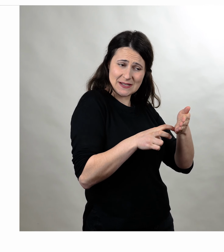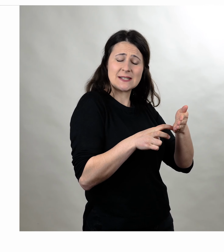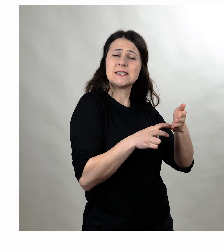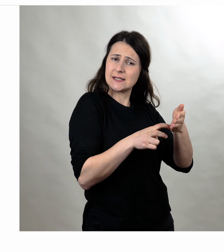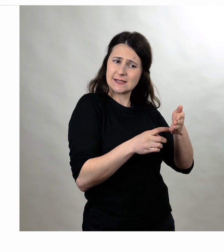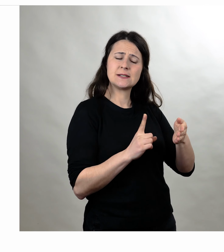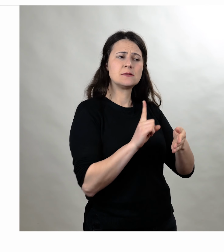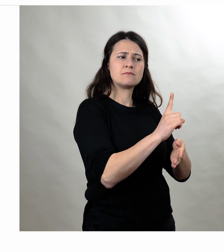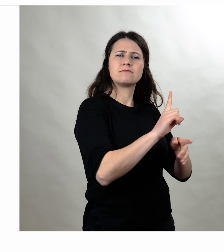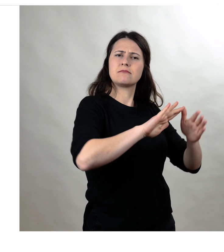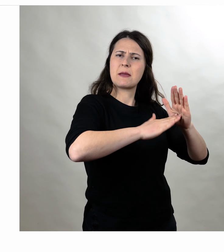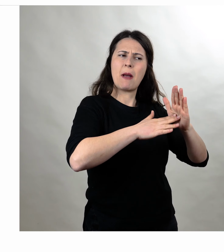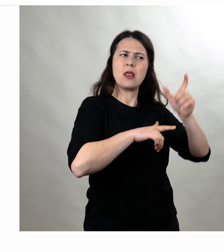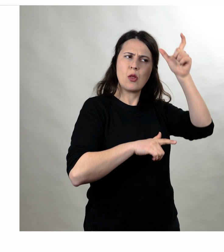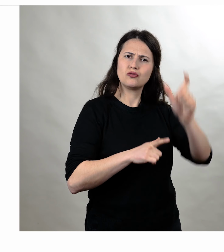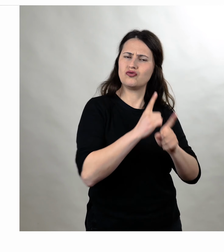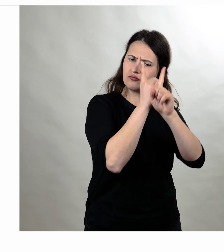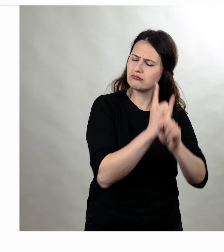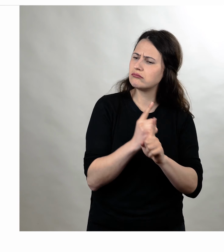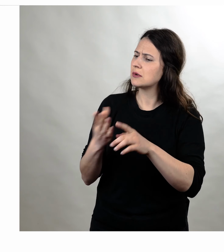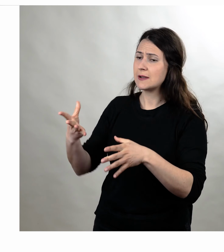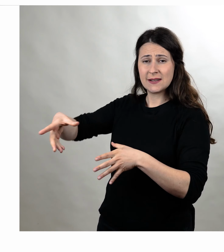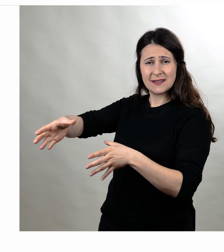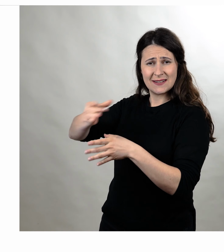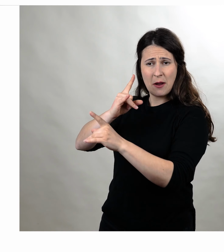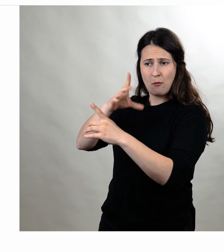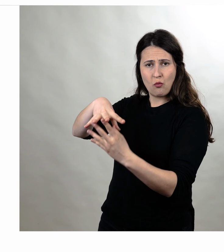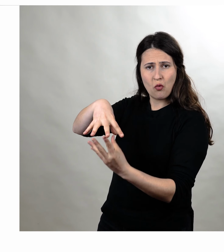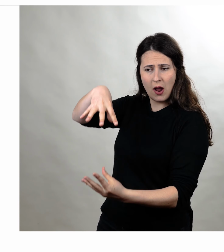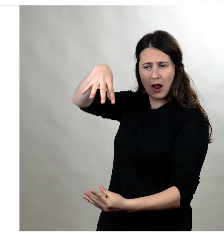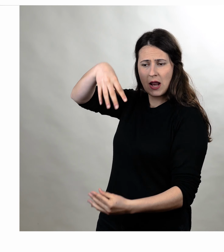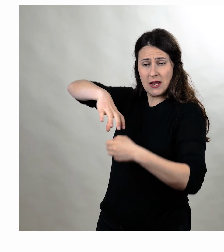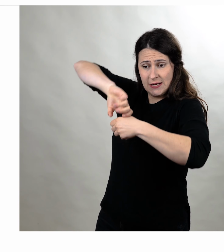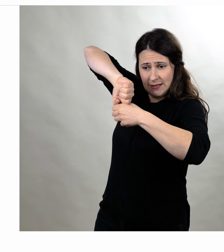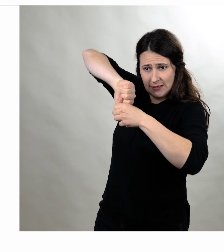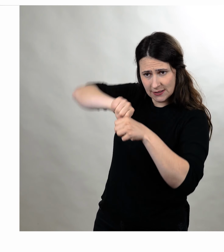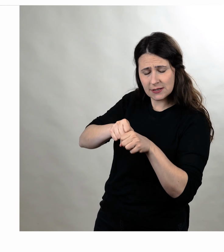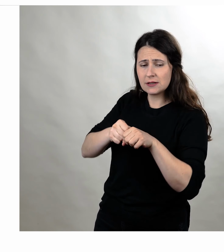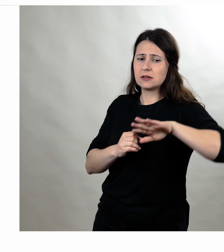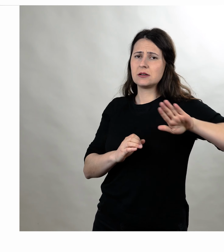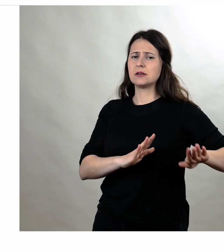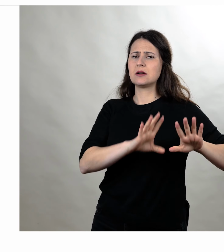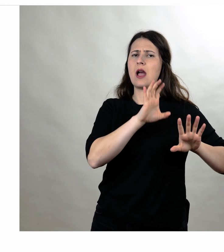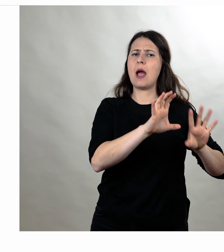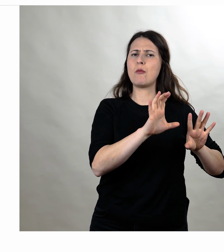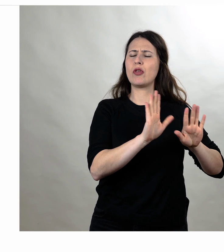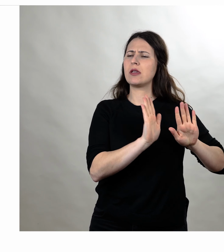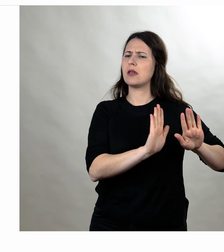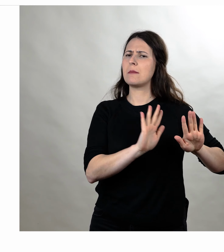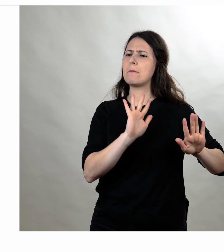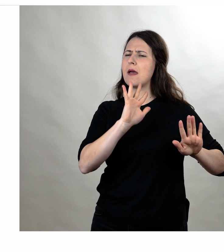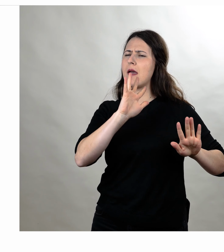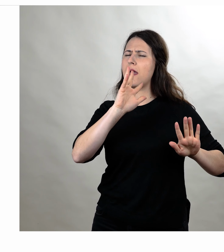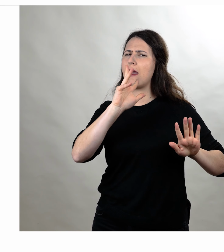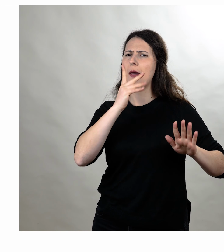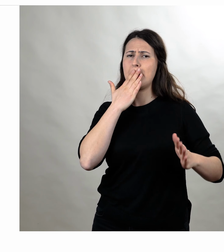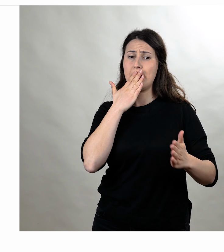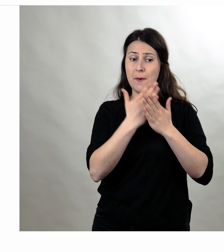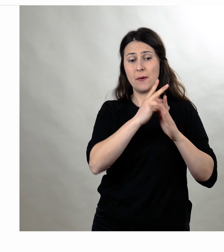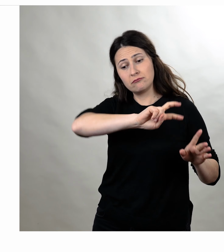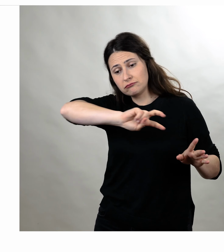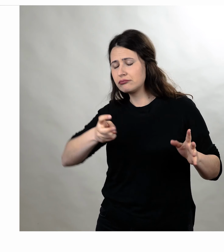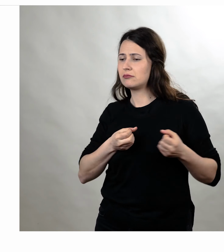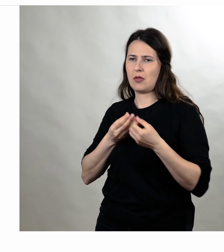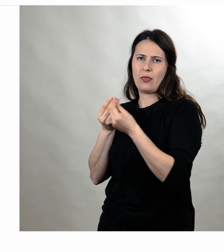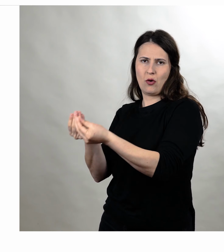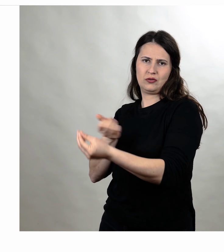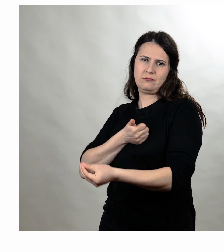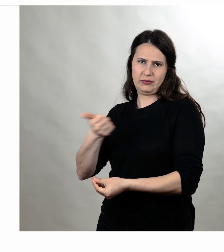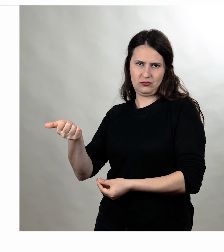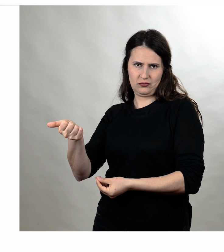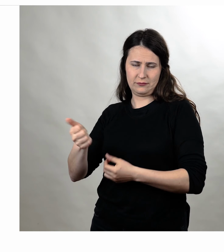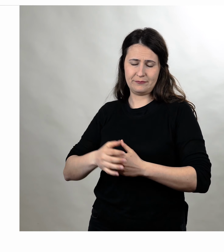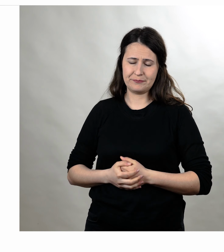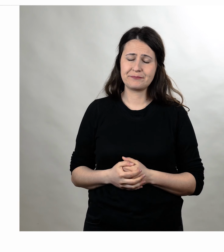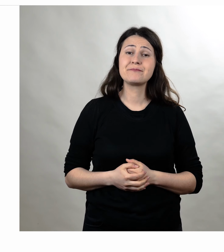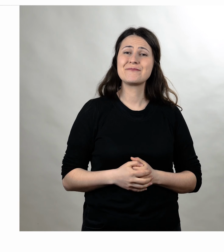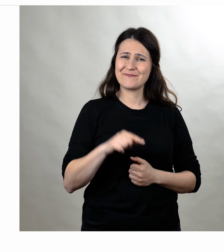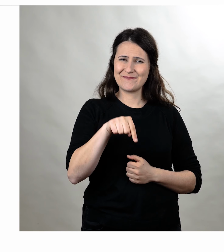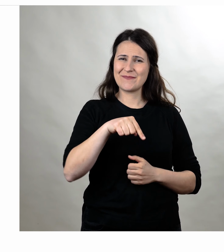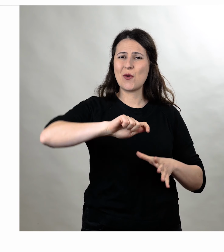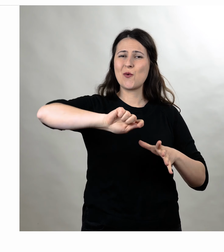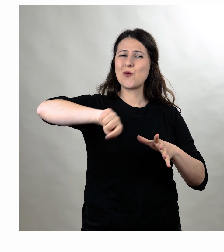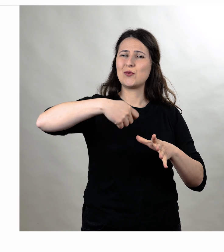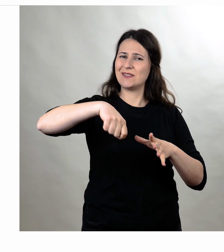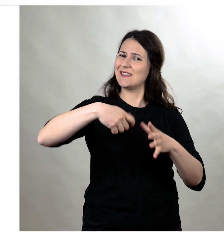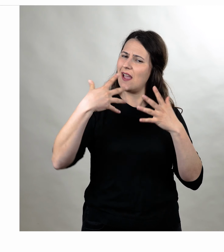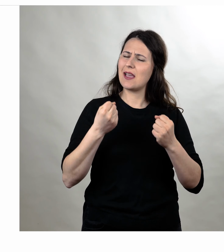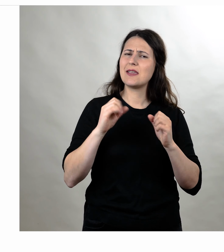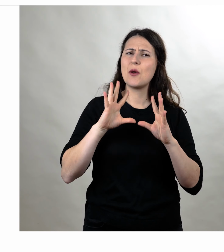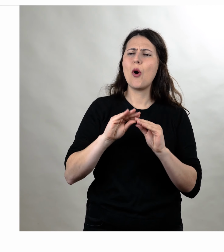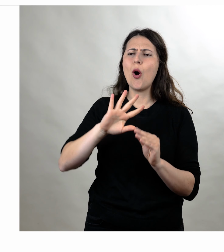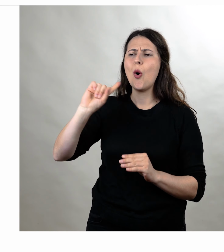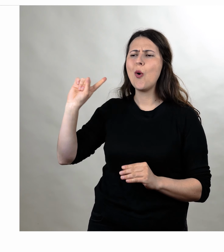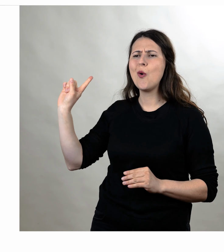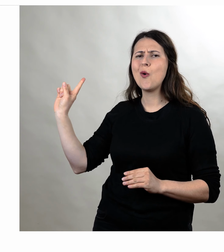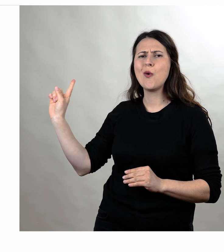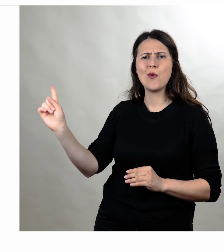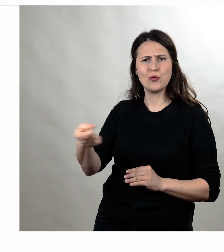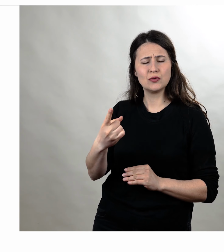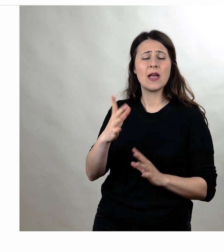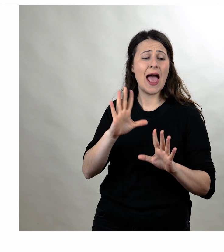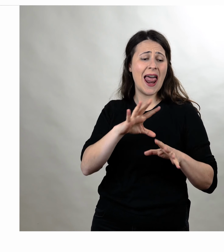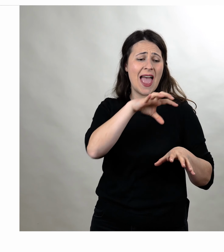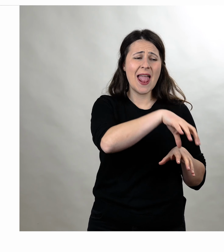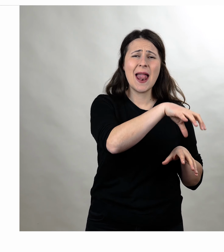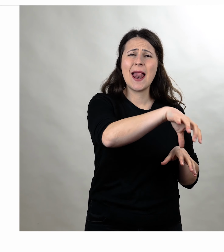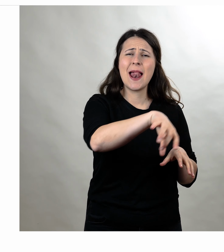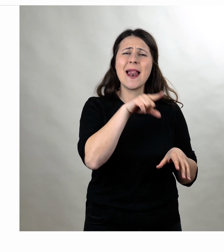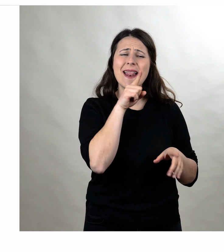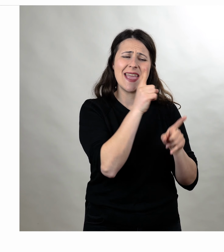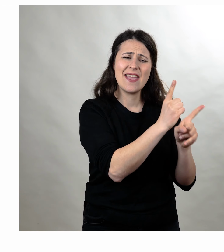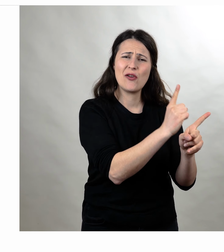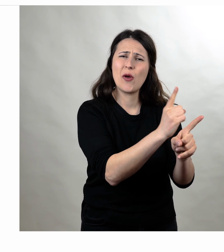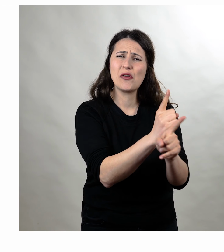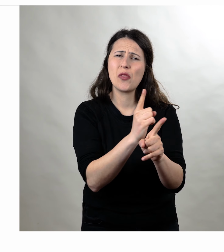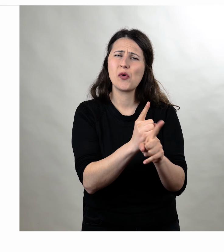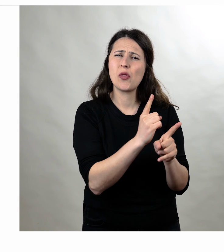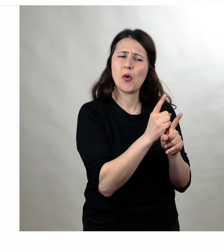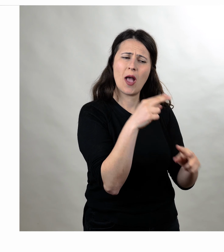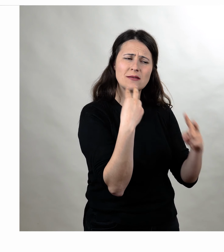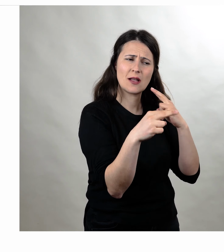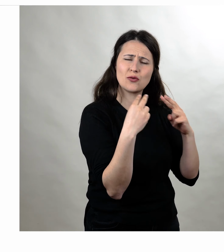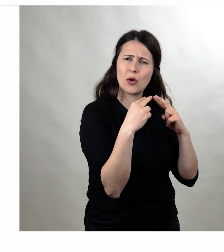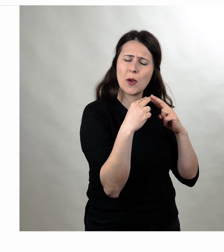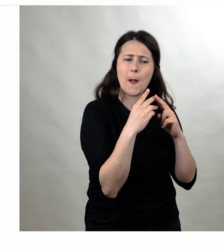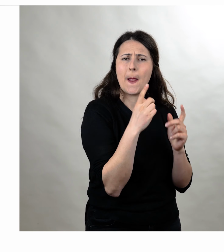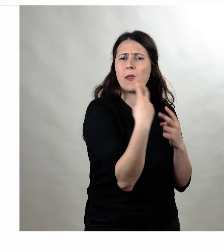Υπάρχει συχνά μια κεντρική κουζίνα που αναλαμβάνει την εξυπηρέτηση όλων των εστιατορίων του πλοίου, αν και τα εξειδικευμένα εστιατόρια μπορεί να έχουν τις δικές τους κουζίνες.